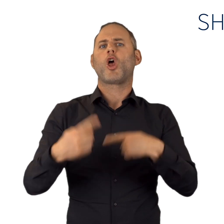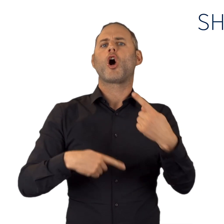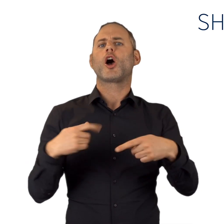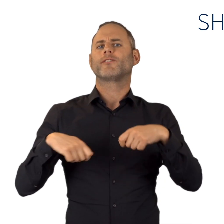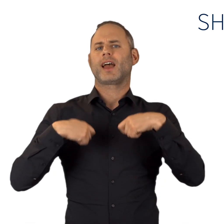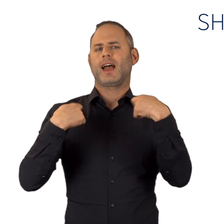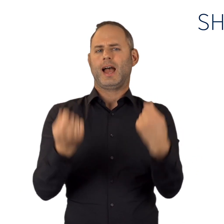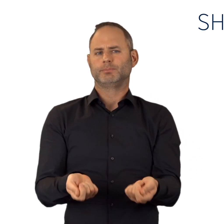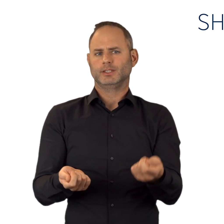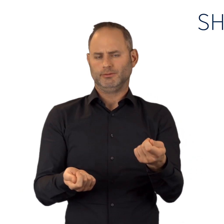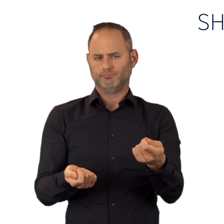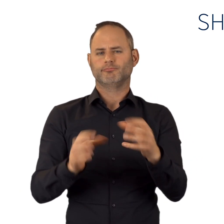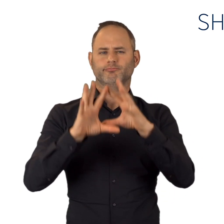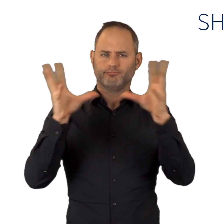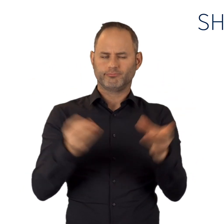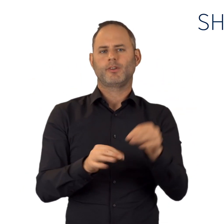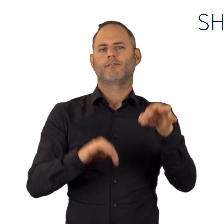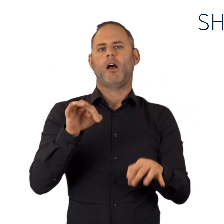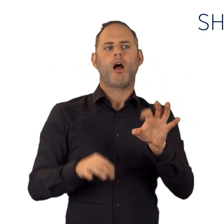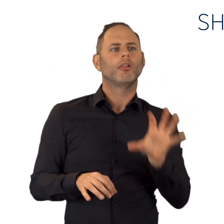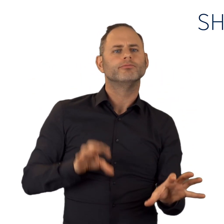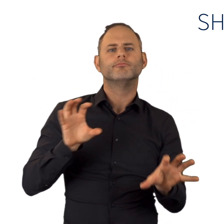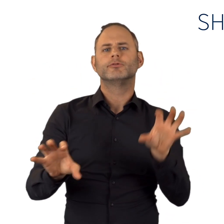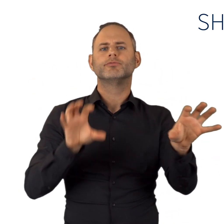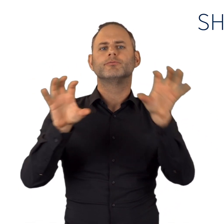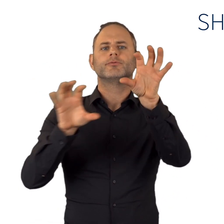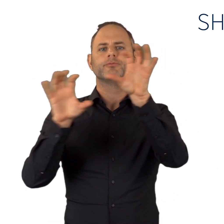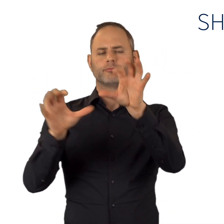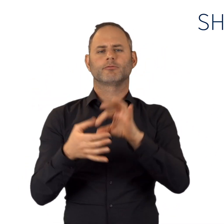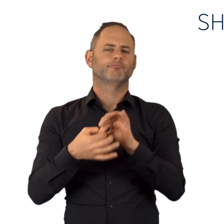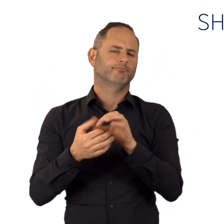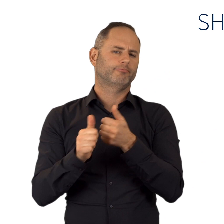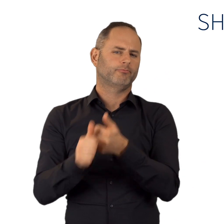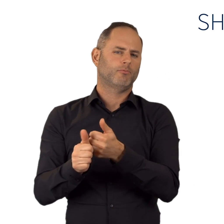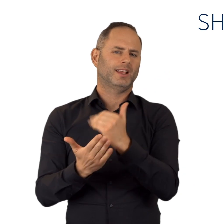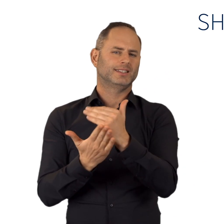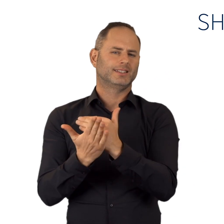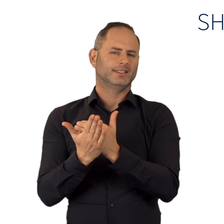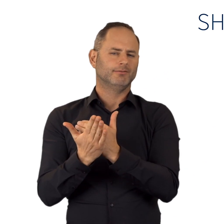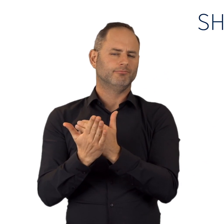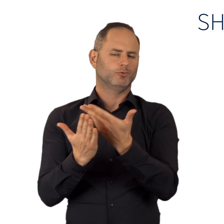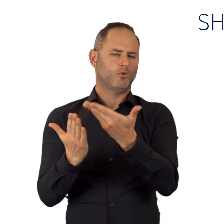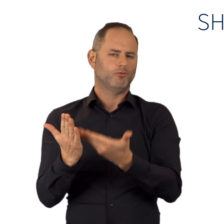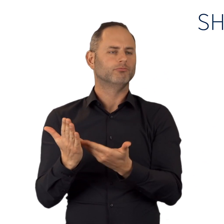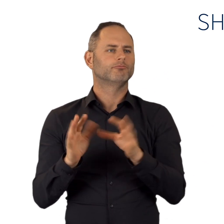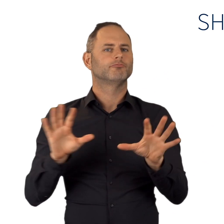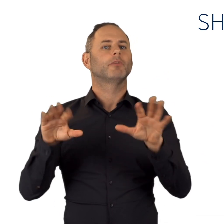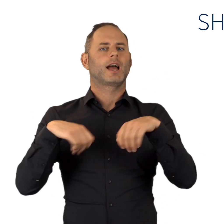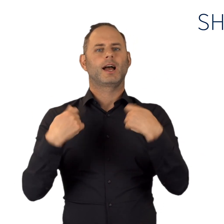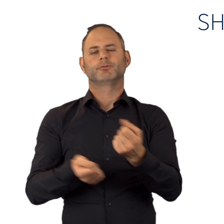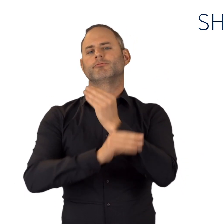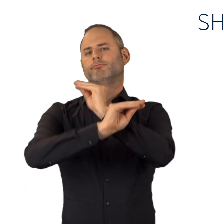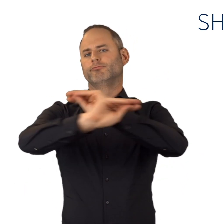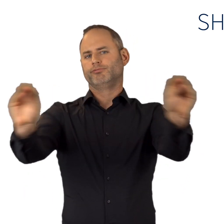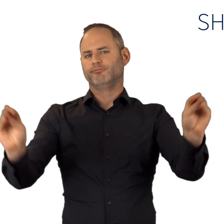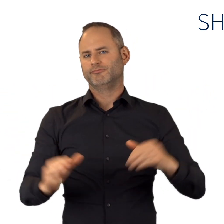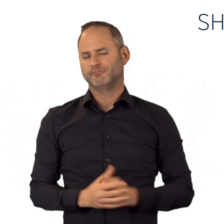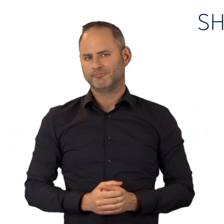das vorläufige Wahlergebnis im Wahlgebiet nach den gesetzlichen Vorgaben.